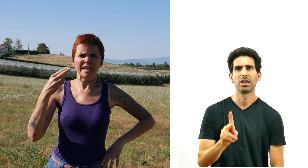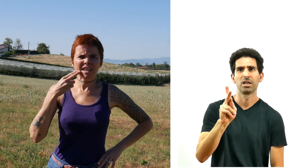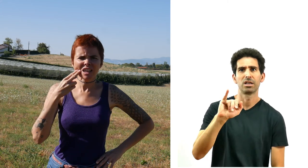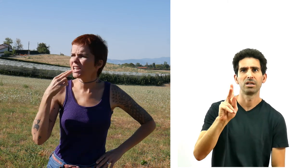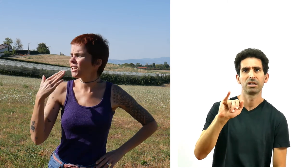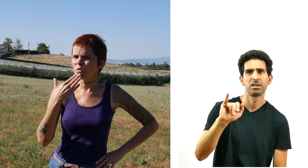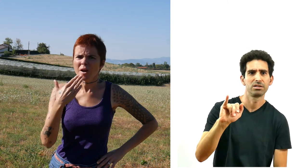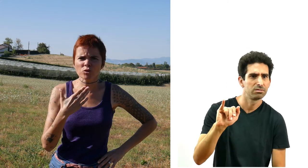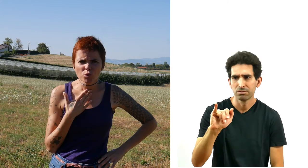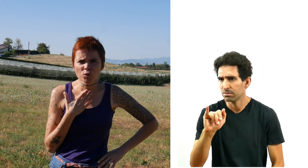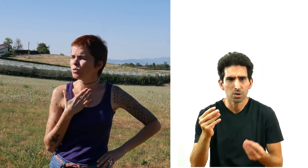Kiki ! Où es-tu ?